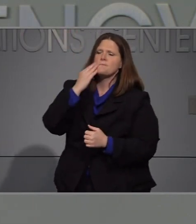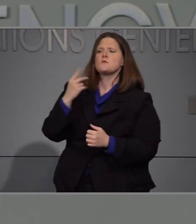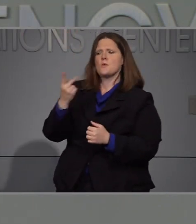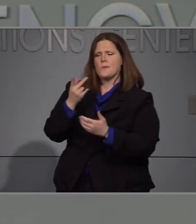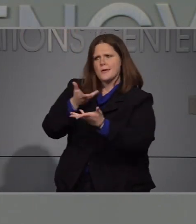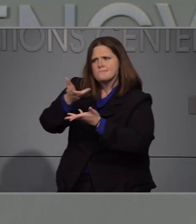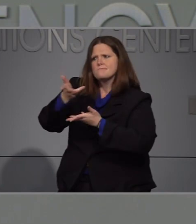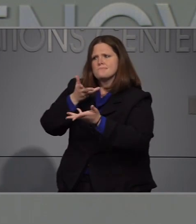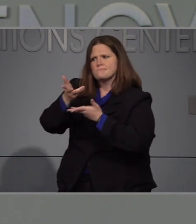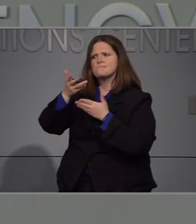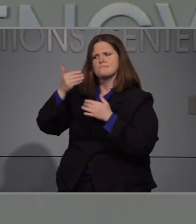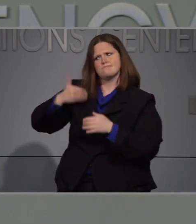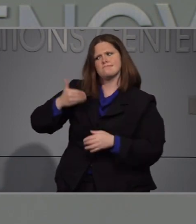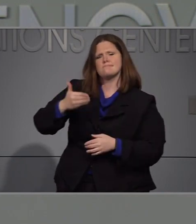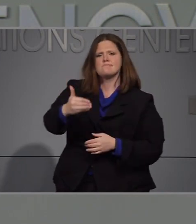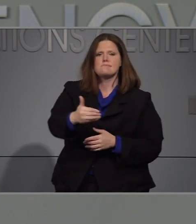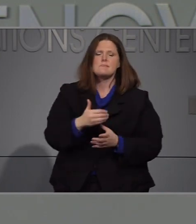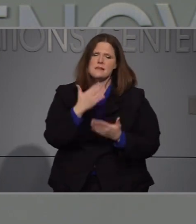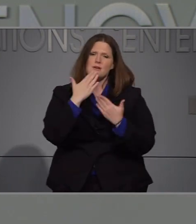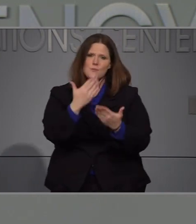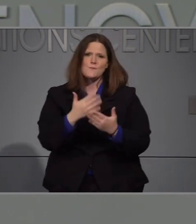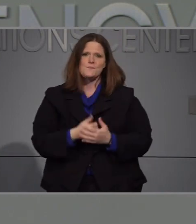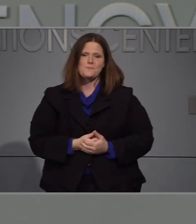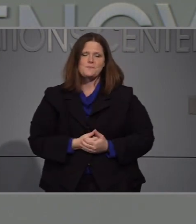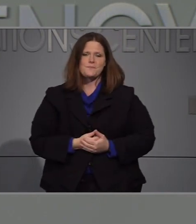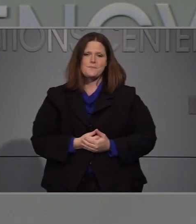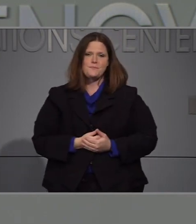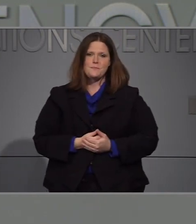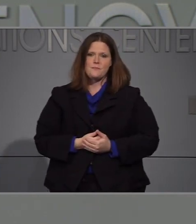así que continuamos hablando frecuentemente, así es.